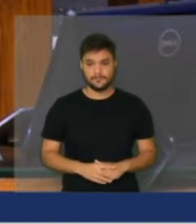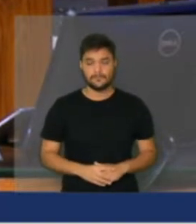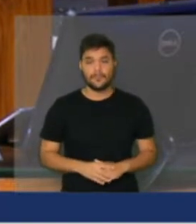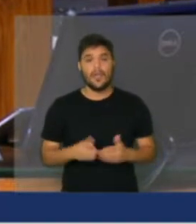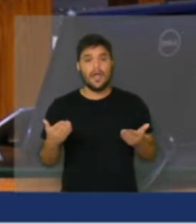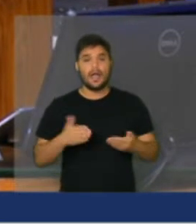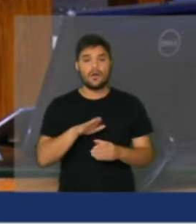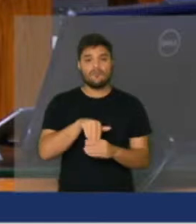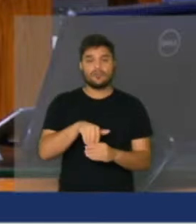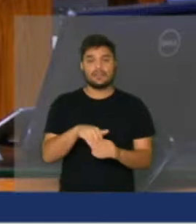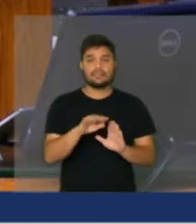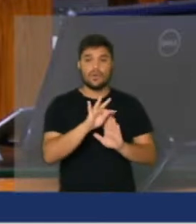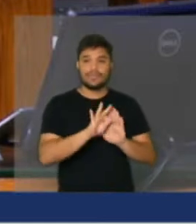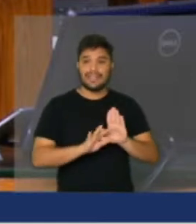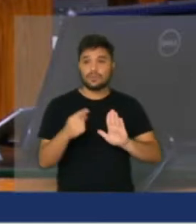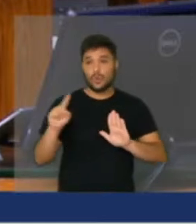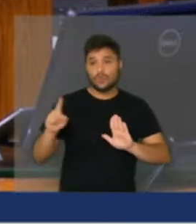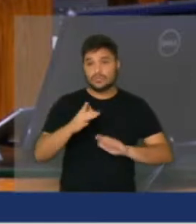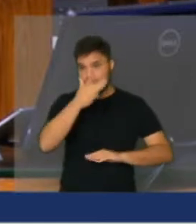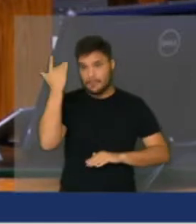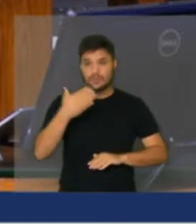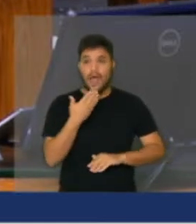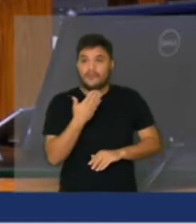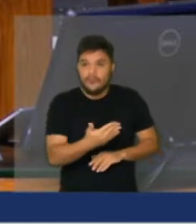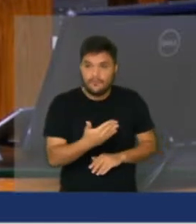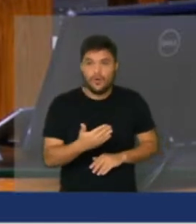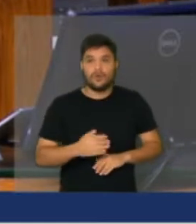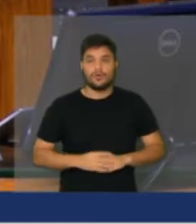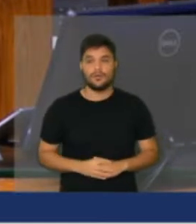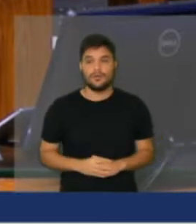FOREM PELA APROVAÇÃO, PERMANEÇAM COMO SE ACHAM. APROVADA, A MATÉRIA VAI É